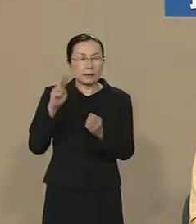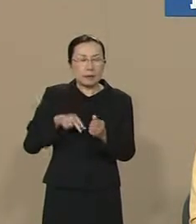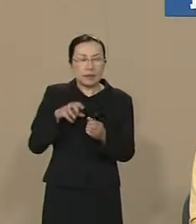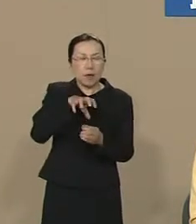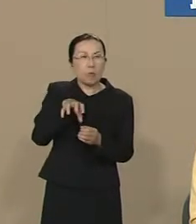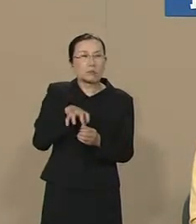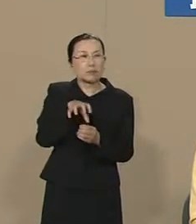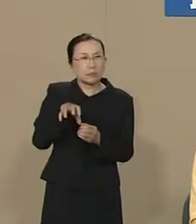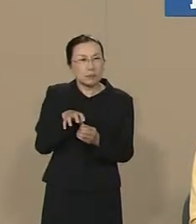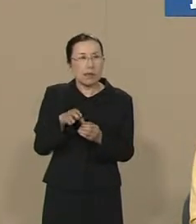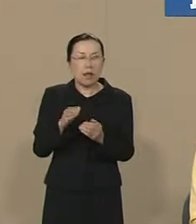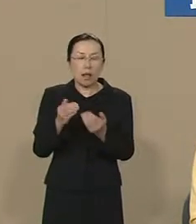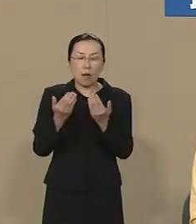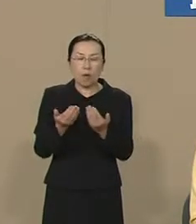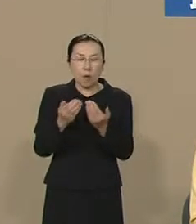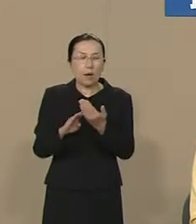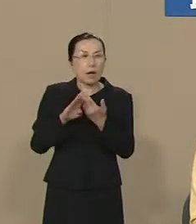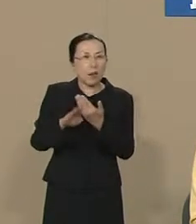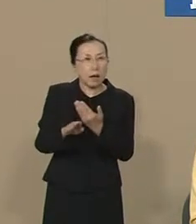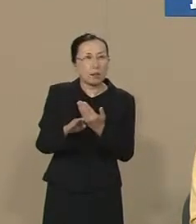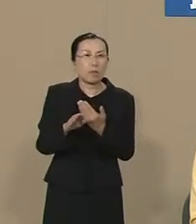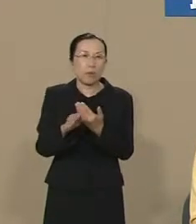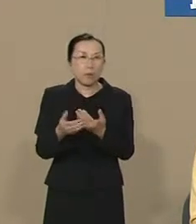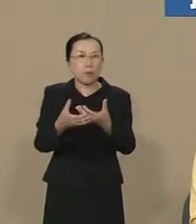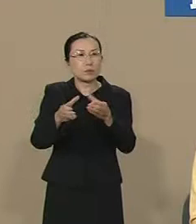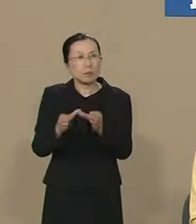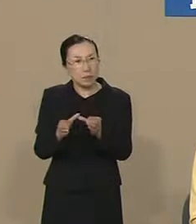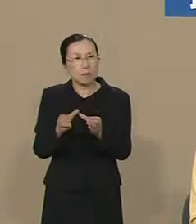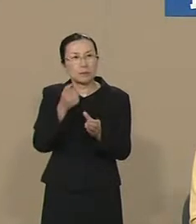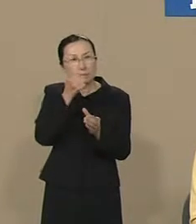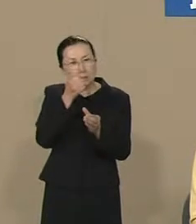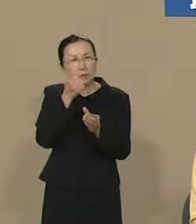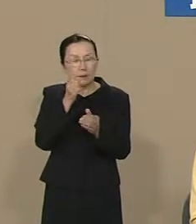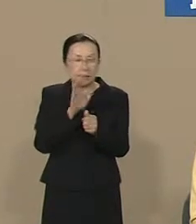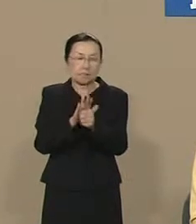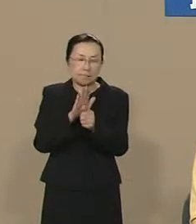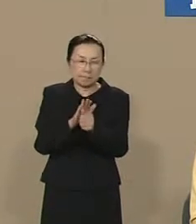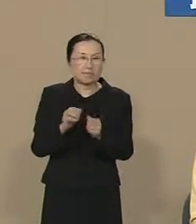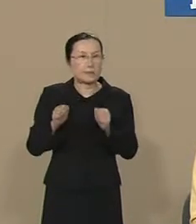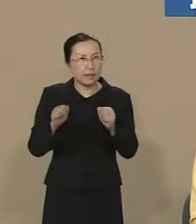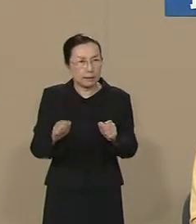育児と仕事を両立できる環境を つくりたいと思います｡